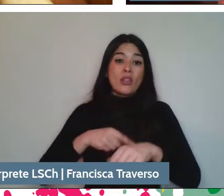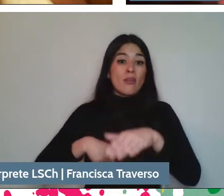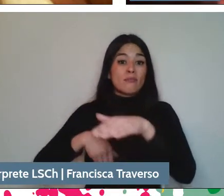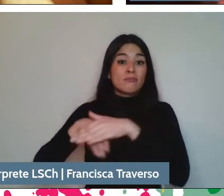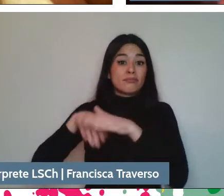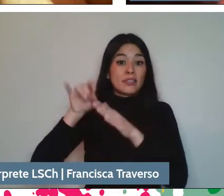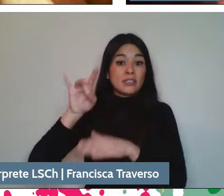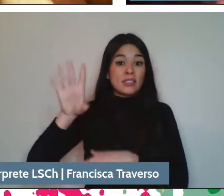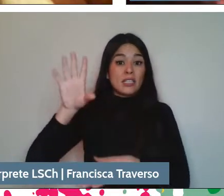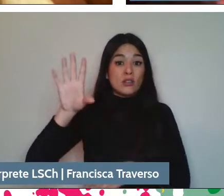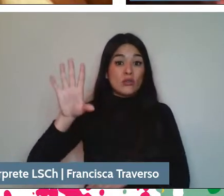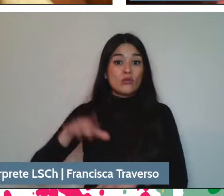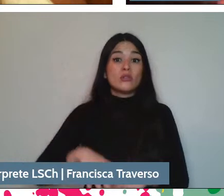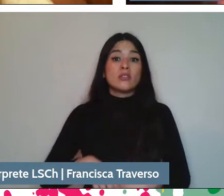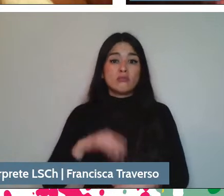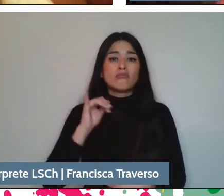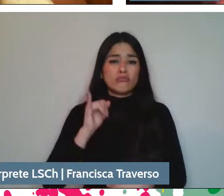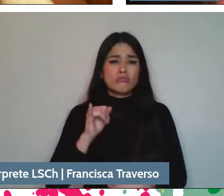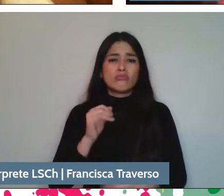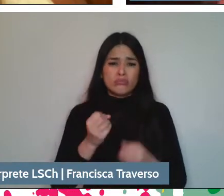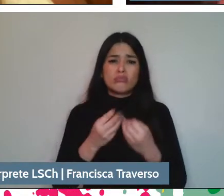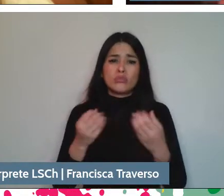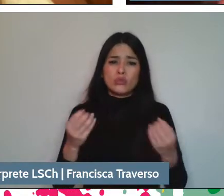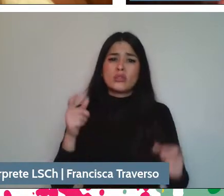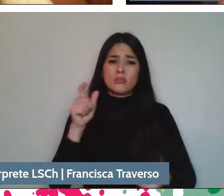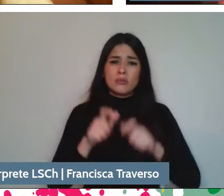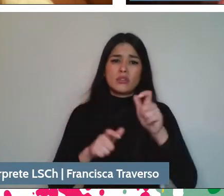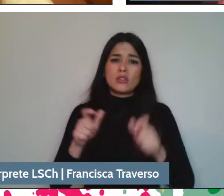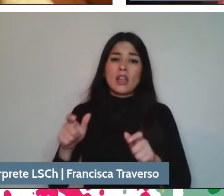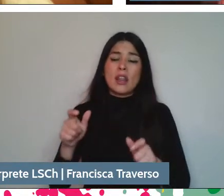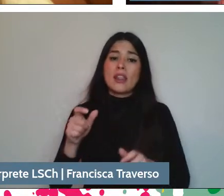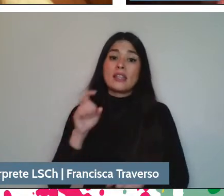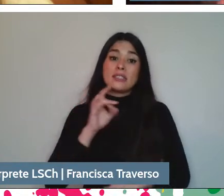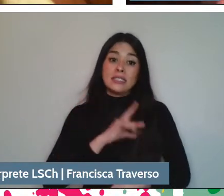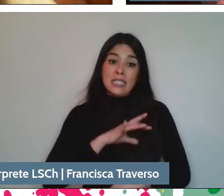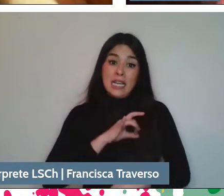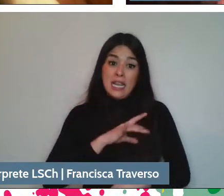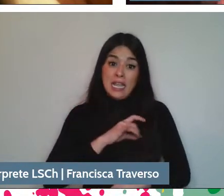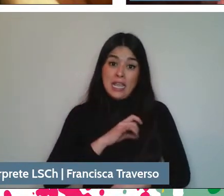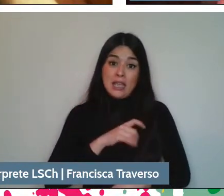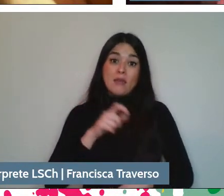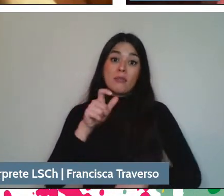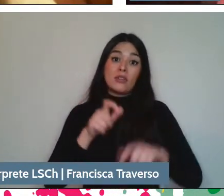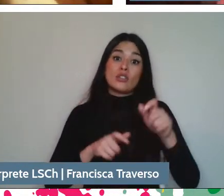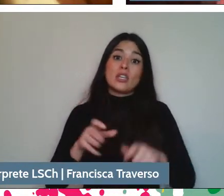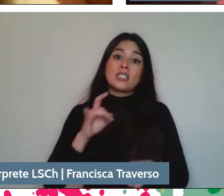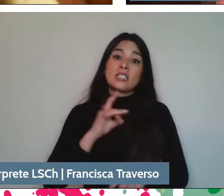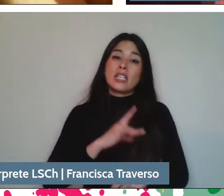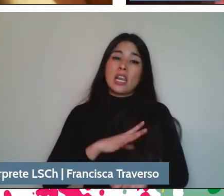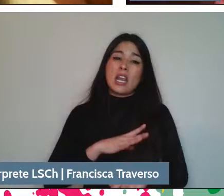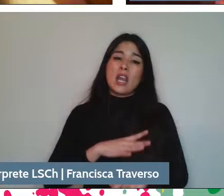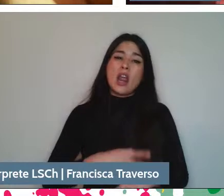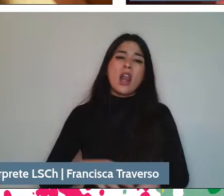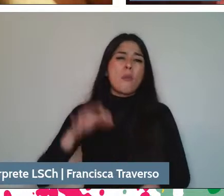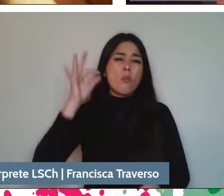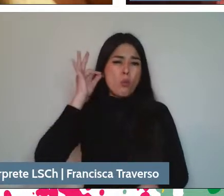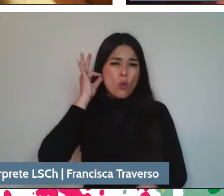Claro, muchísimos, por ejemplo, de chilenos y chilenas, prácticamente, todas las mujeres poetas chilenas.